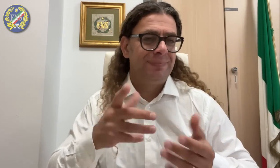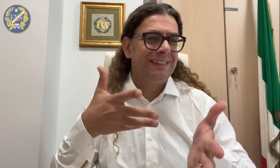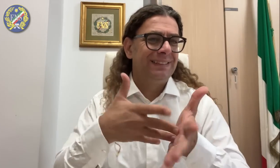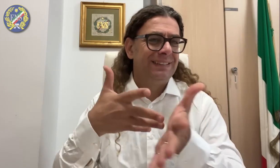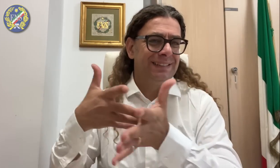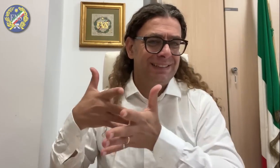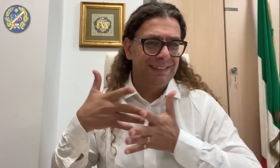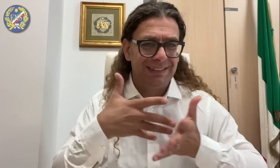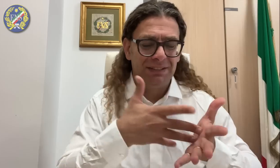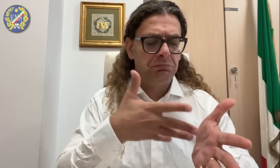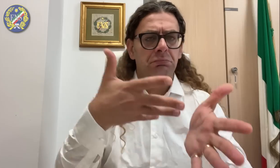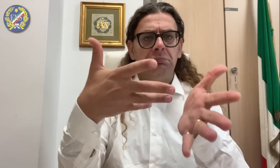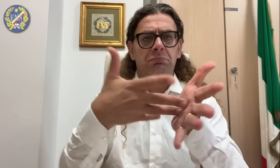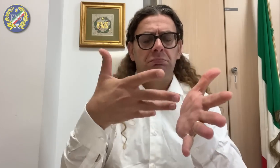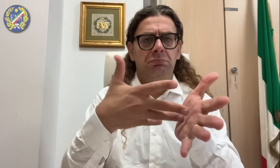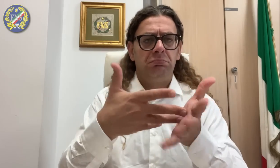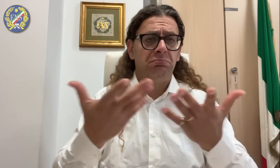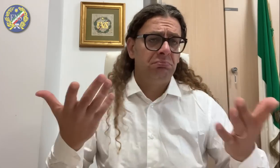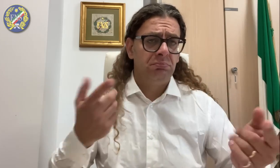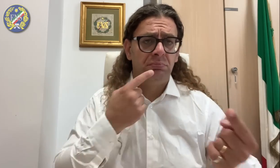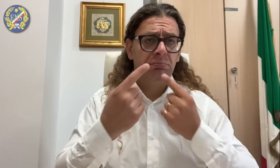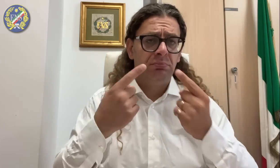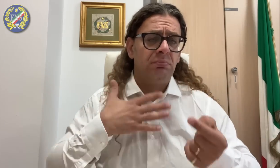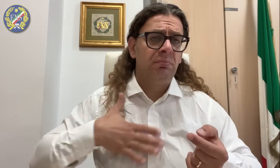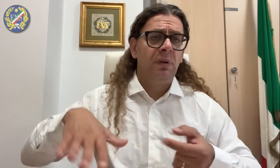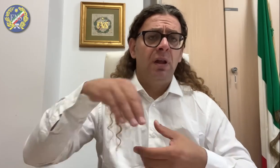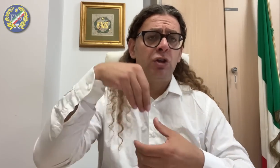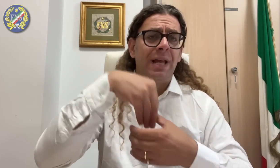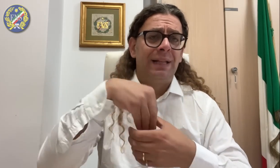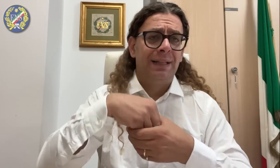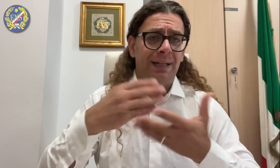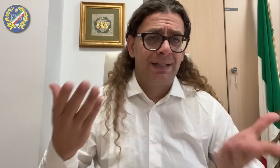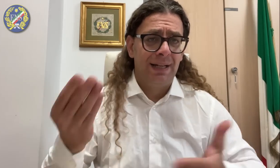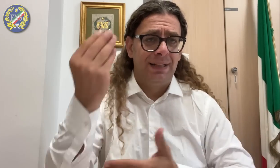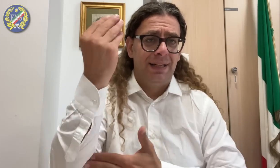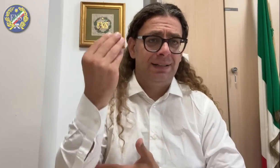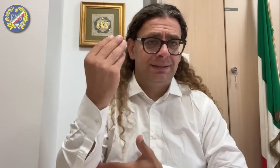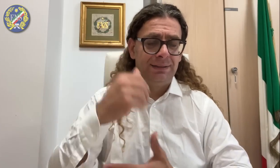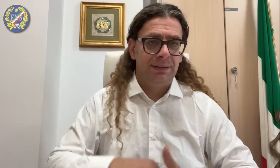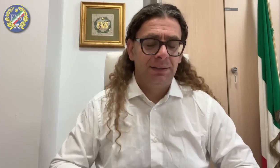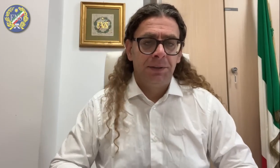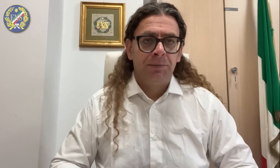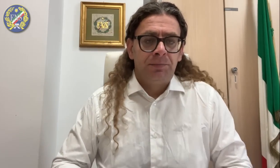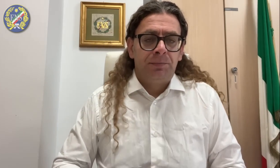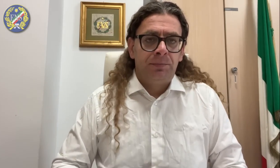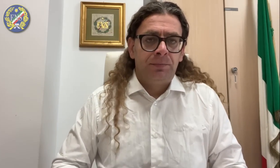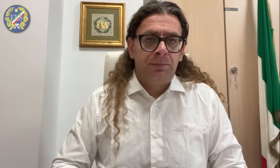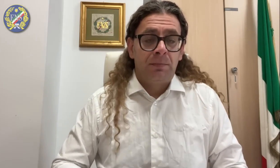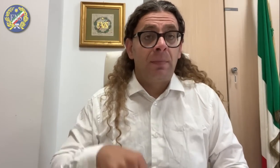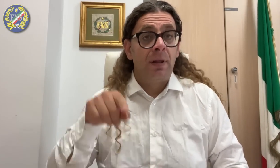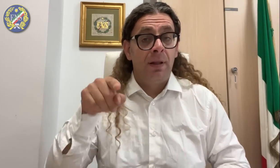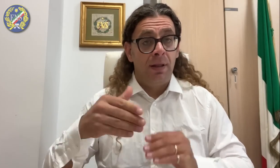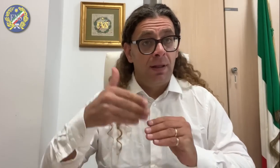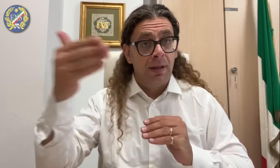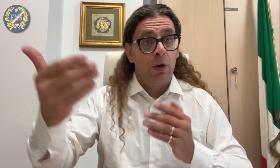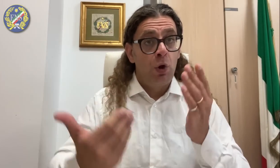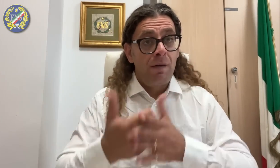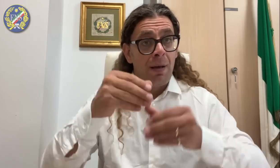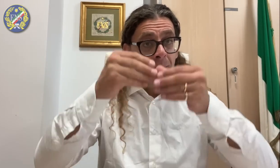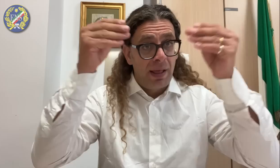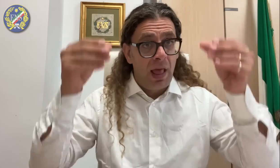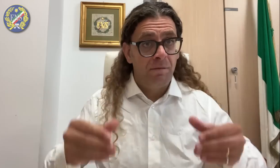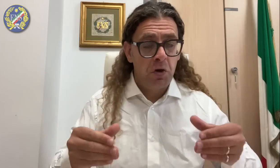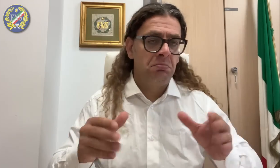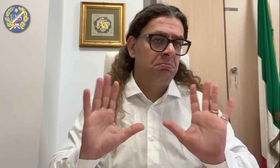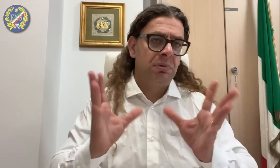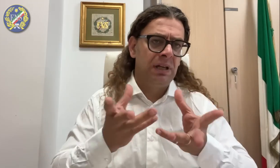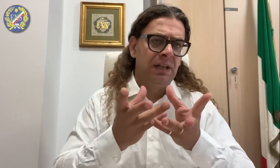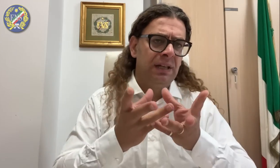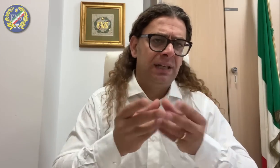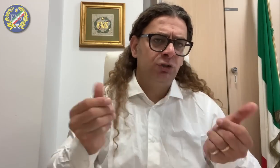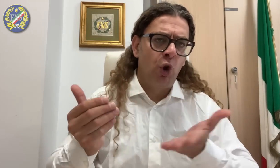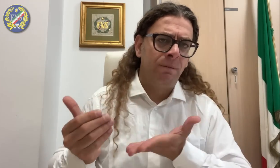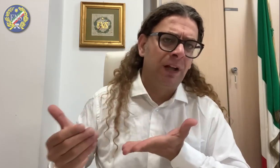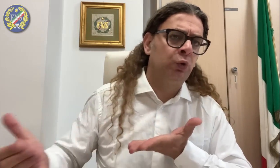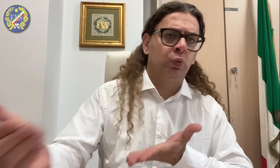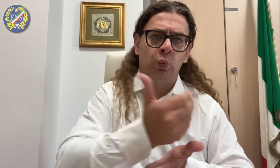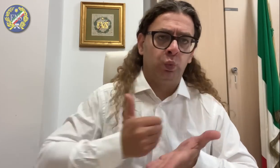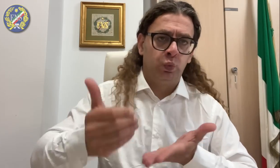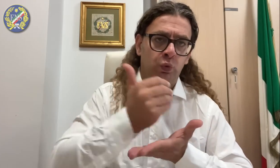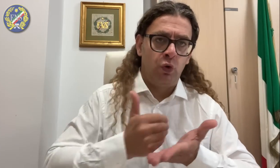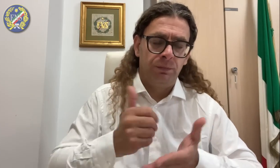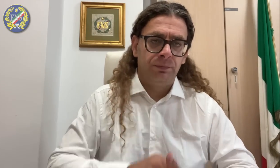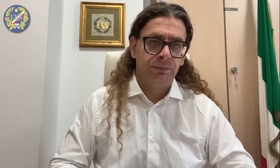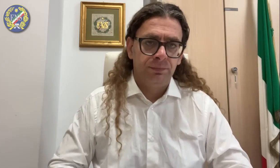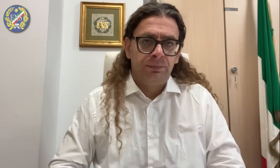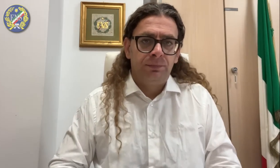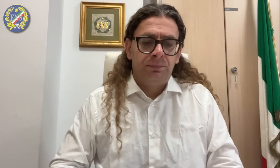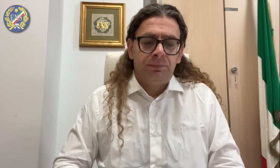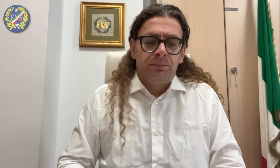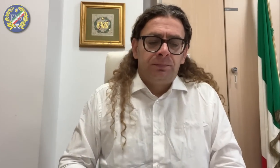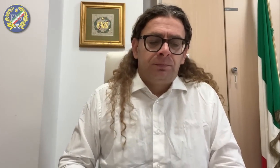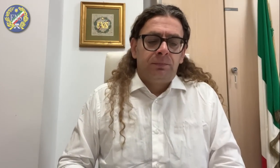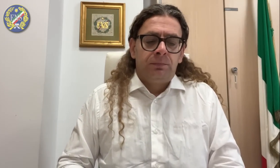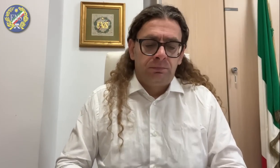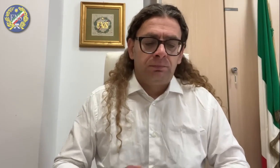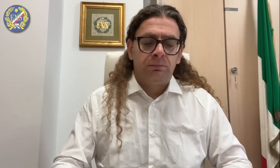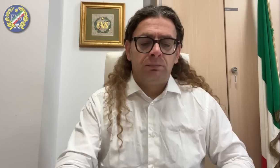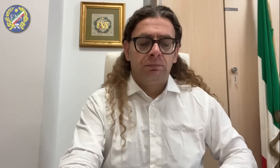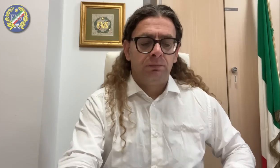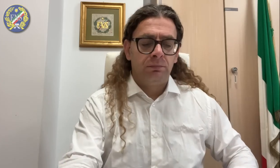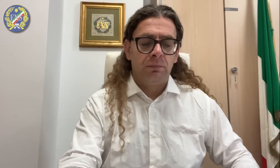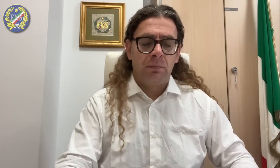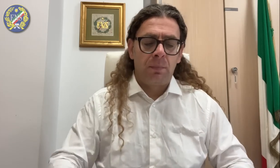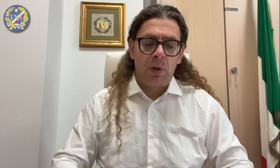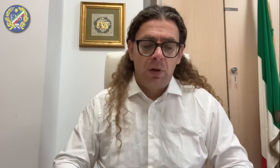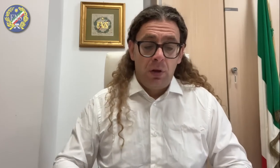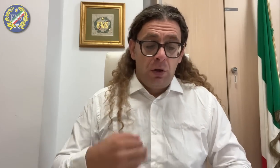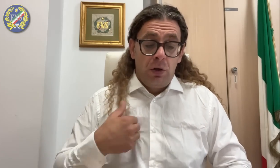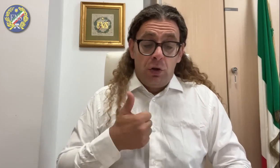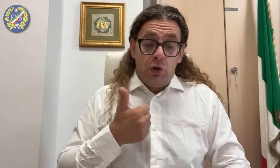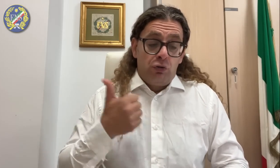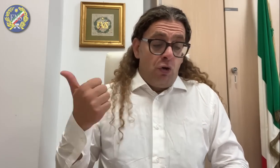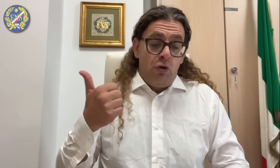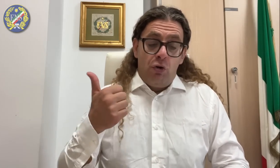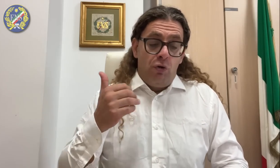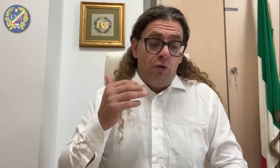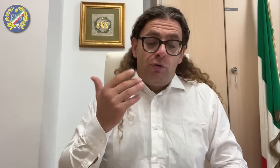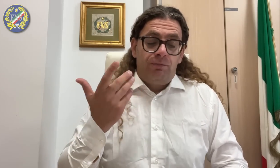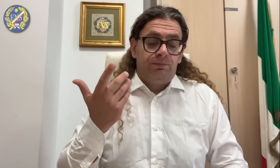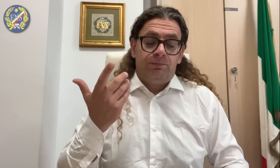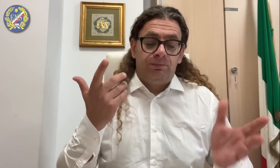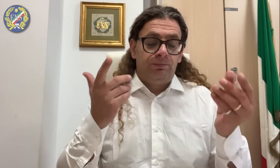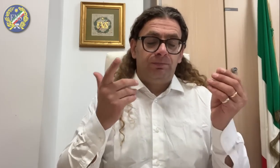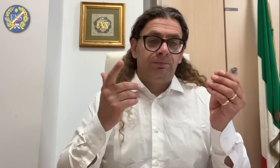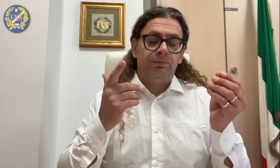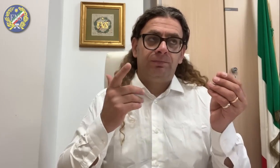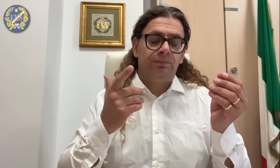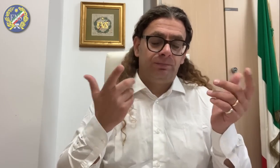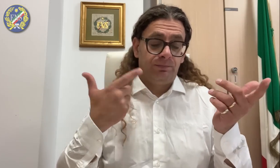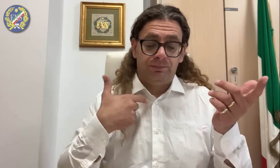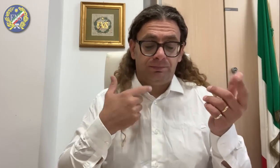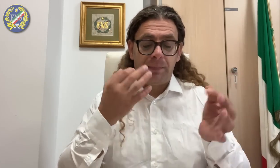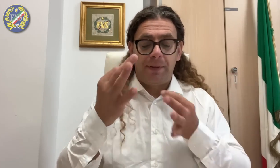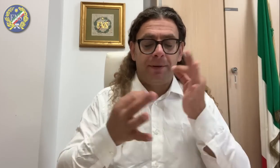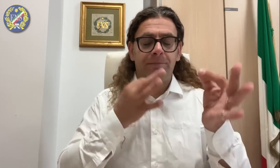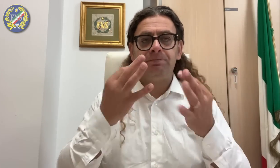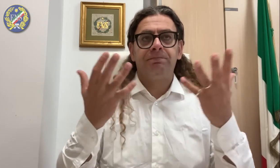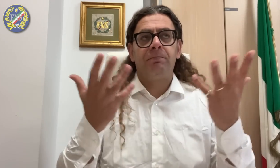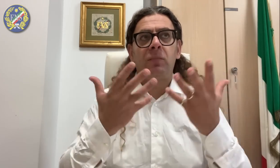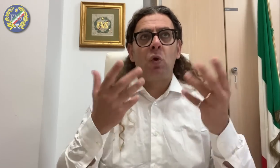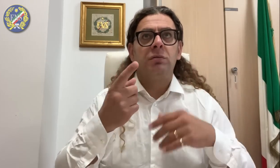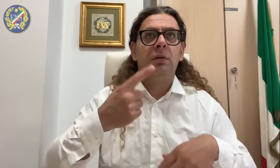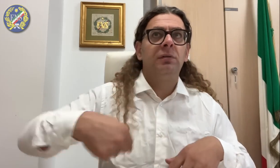fatto perché sono emerse delle difficoltà interne all’ENS, con la nuova piattaforma si dovrebbero superare tutte le criticità. Solo una cosa ci tengo a precisare,